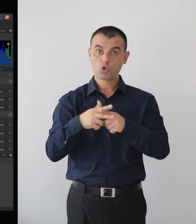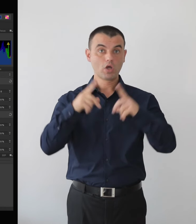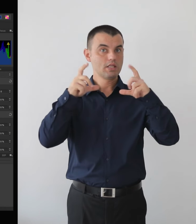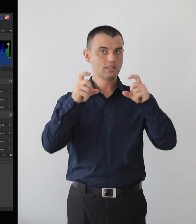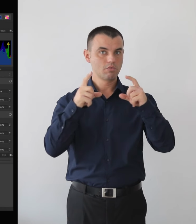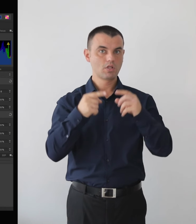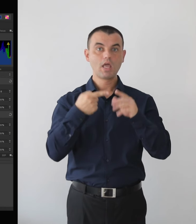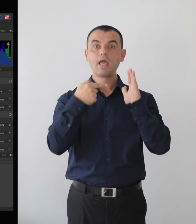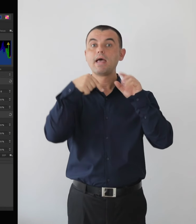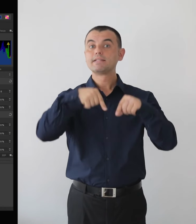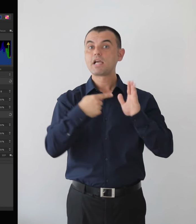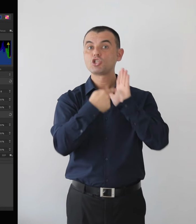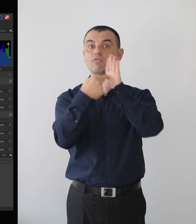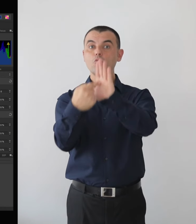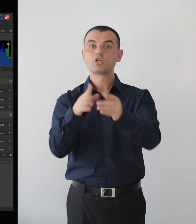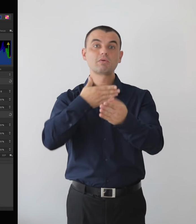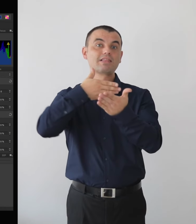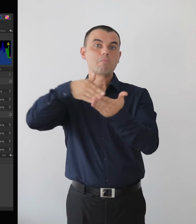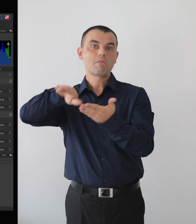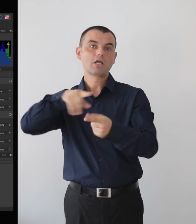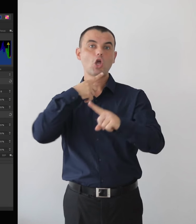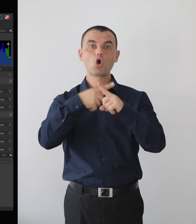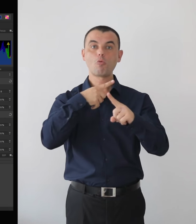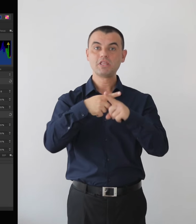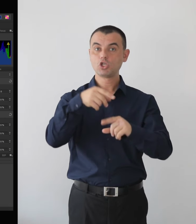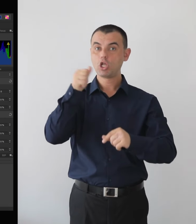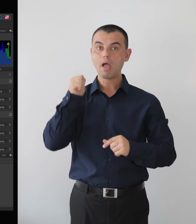Сега ще демонстрираме как да премахнем хроматичните отклонения.